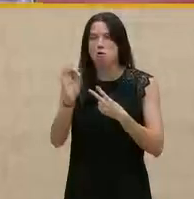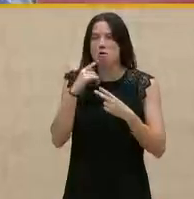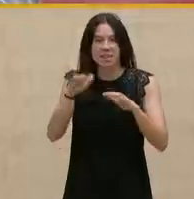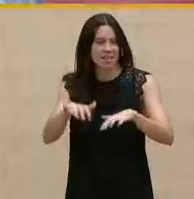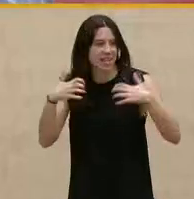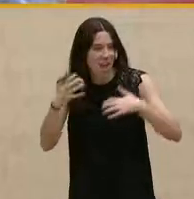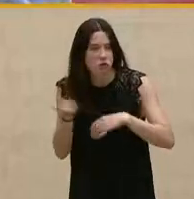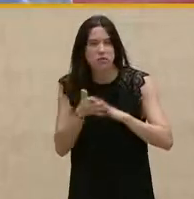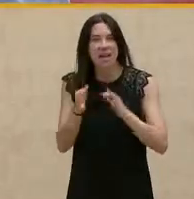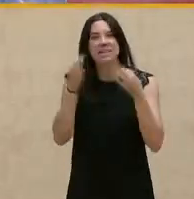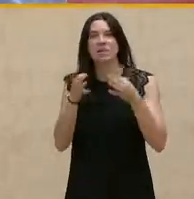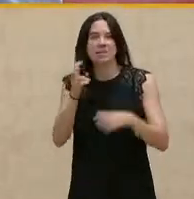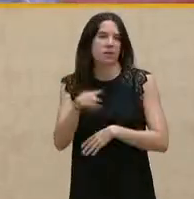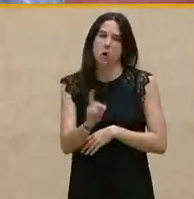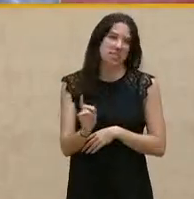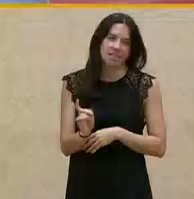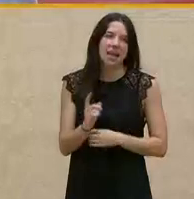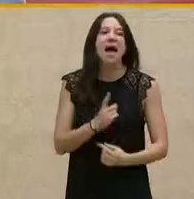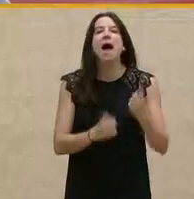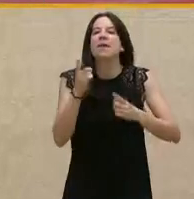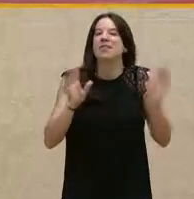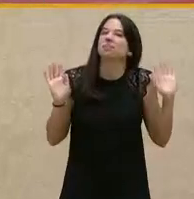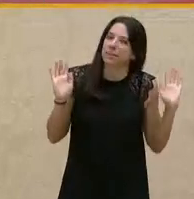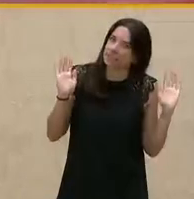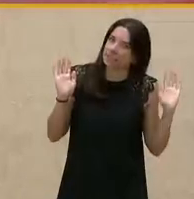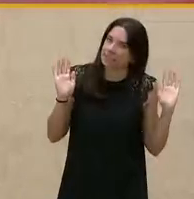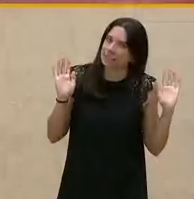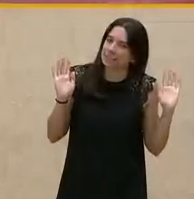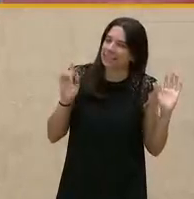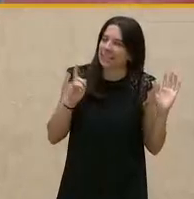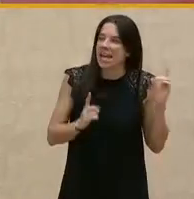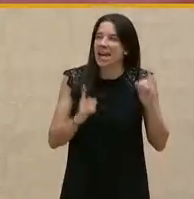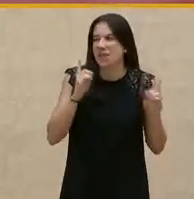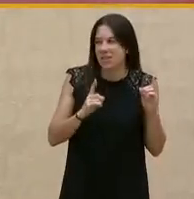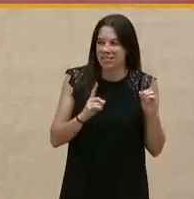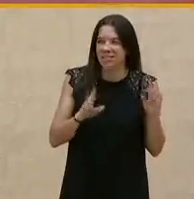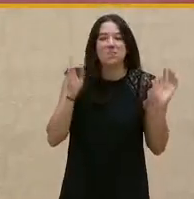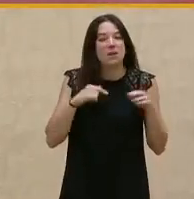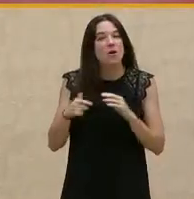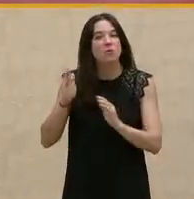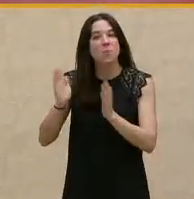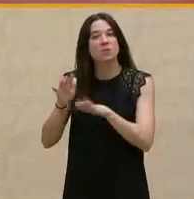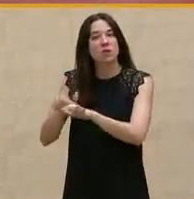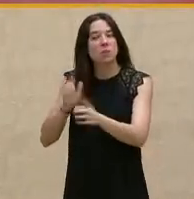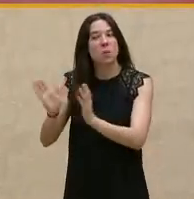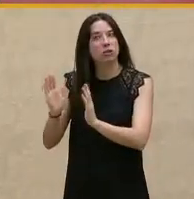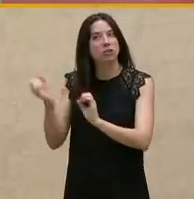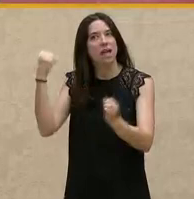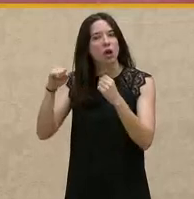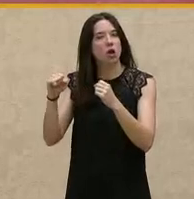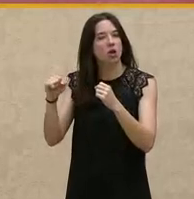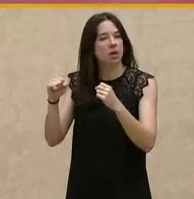así siempre, solo a veces, llegamos los mayores momentos de acción parlamentaria a consensos,